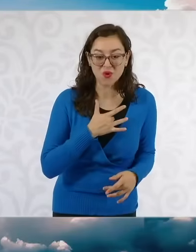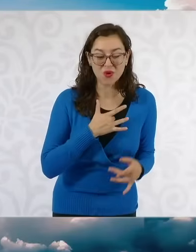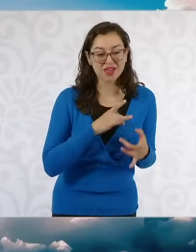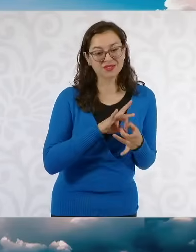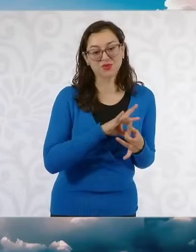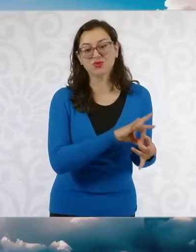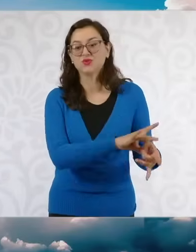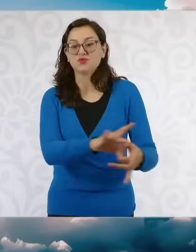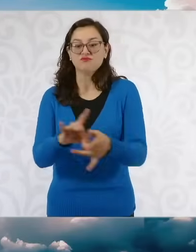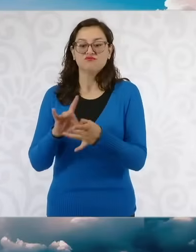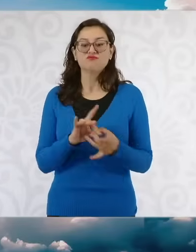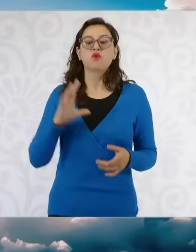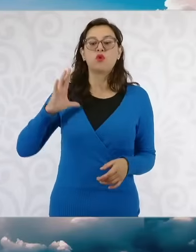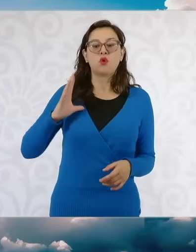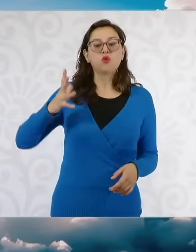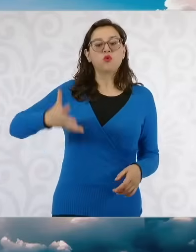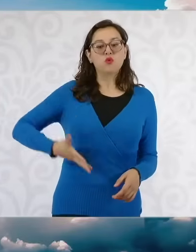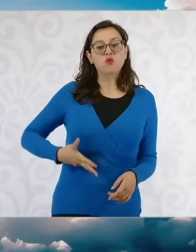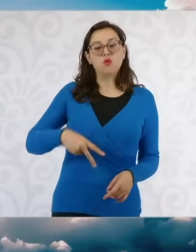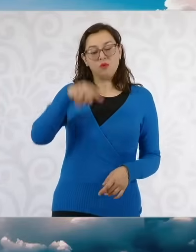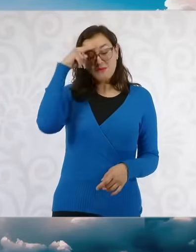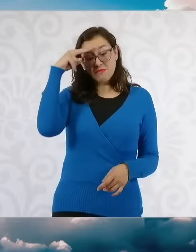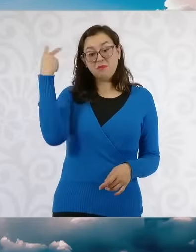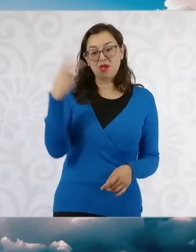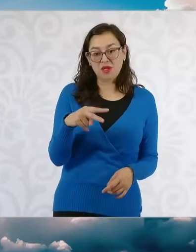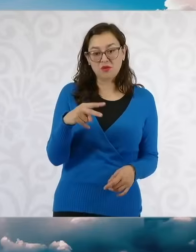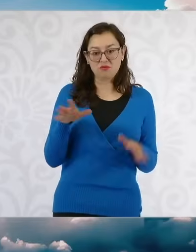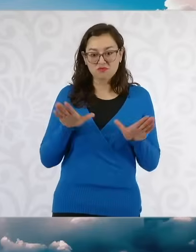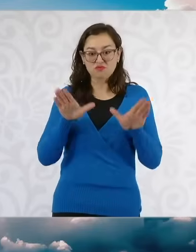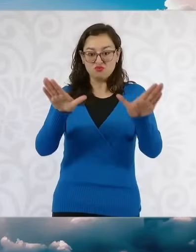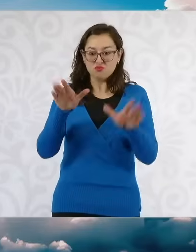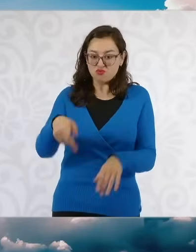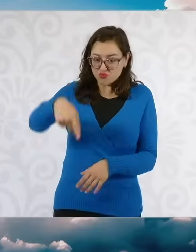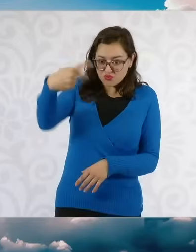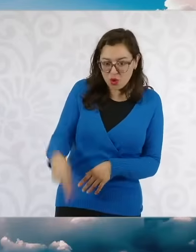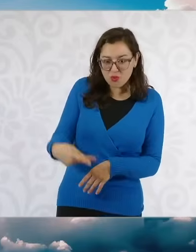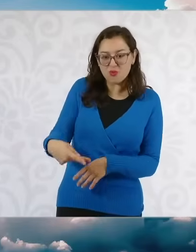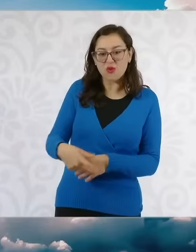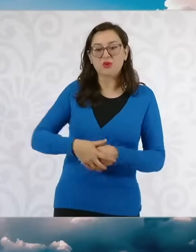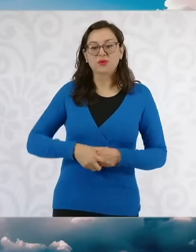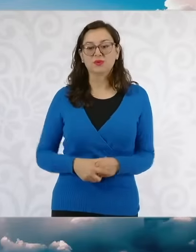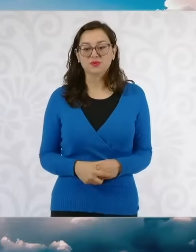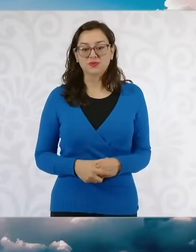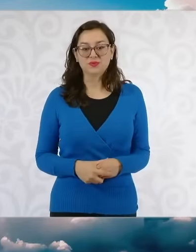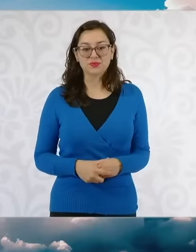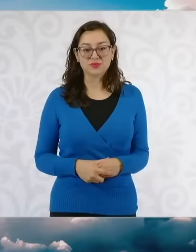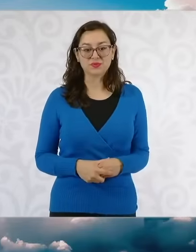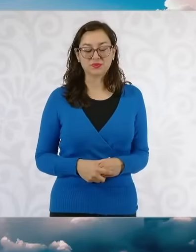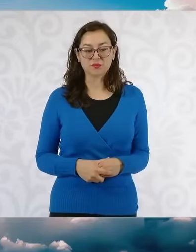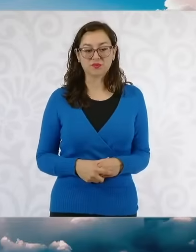ser mexicanos es decir es la aerolínea del pueblo de México el segundo Pilar permite sentir la